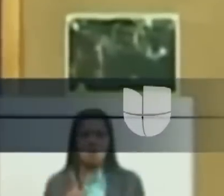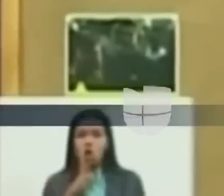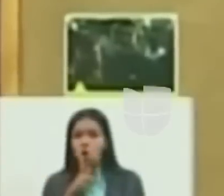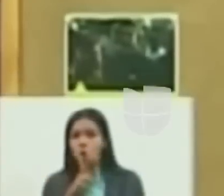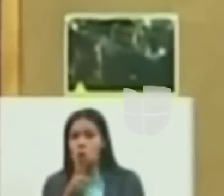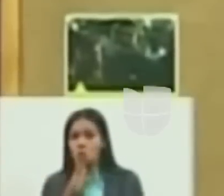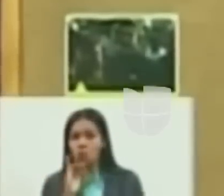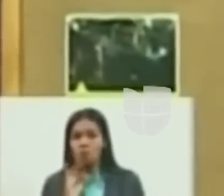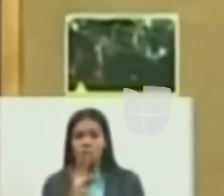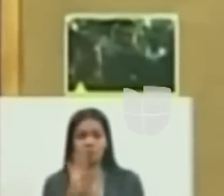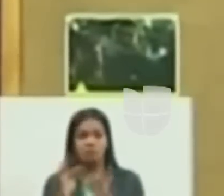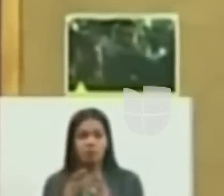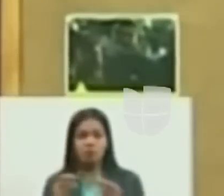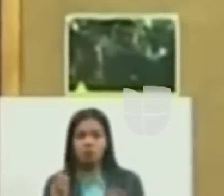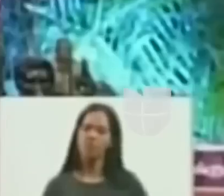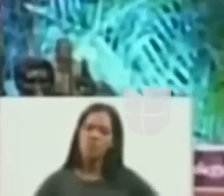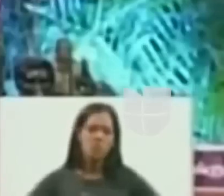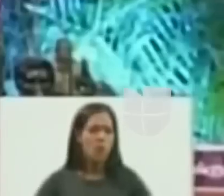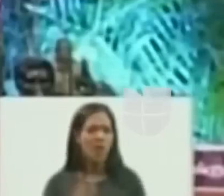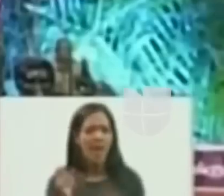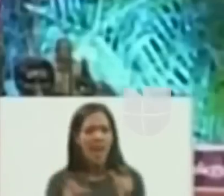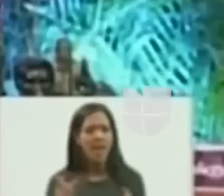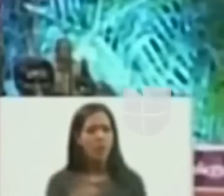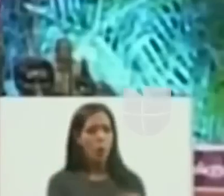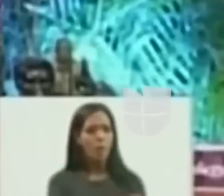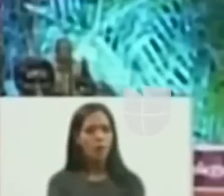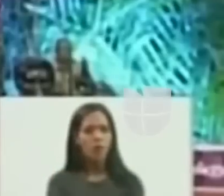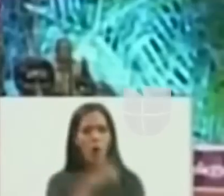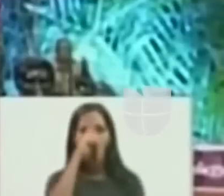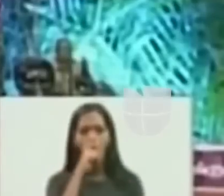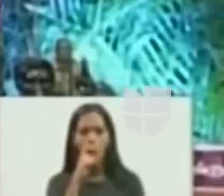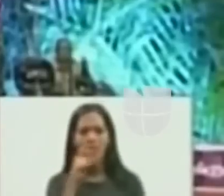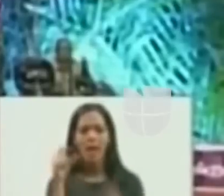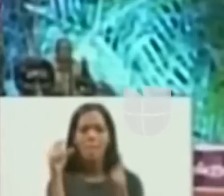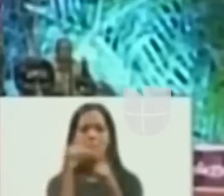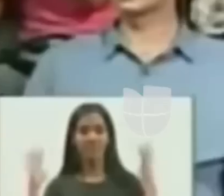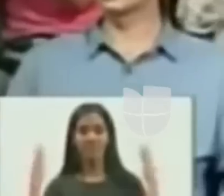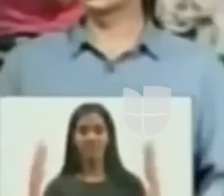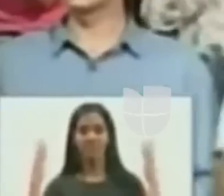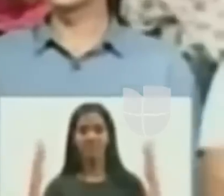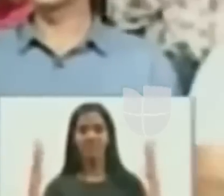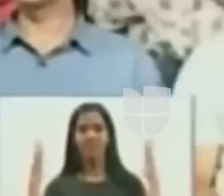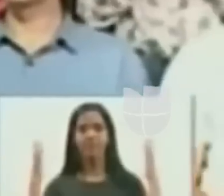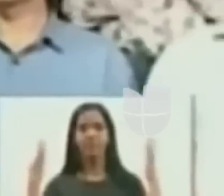MADURO YA DABA SEÑAS DE ESAS REUNIONES.